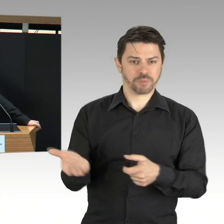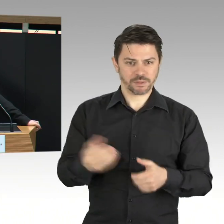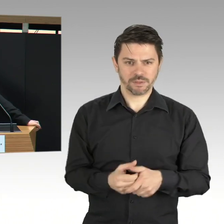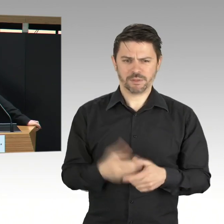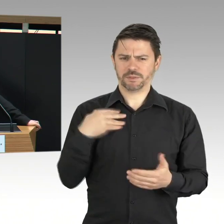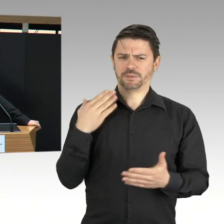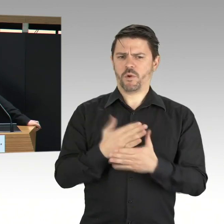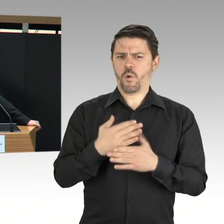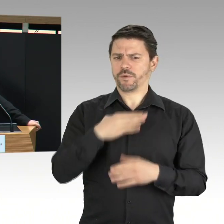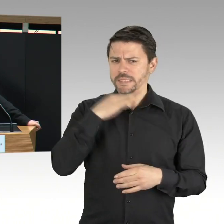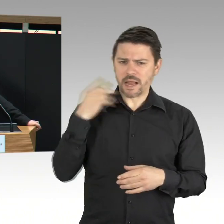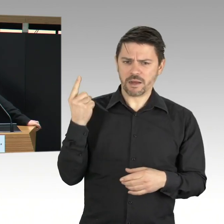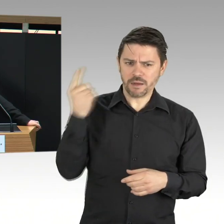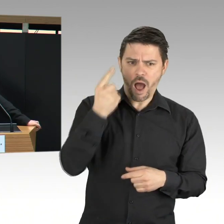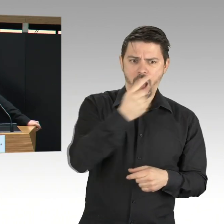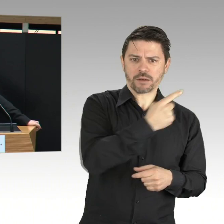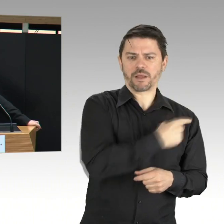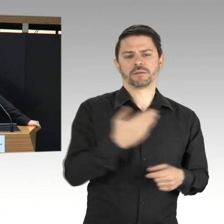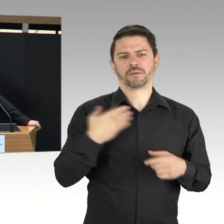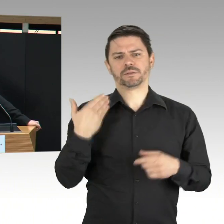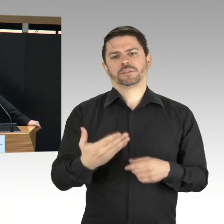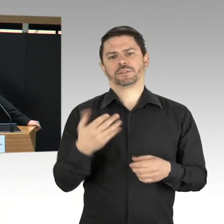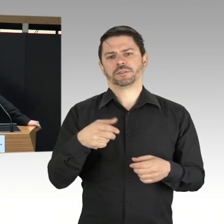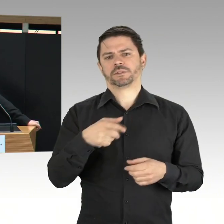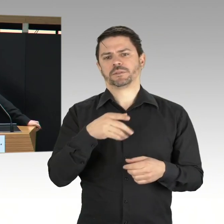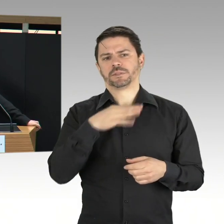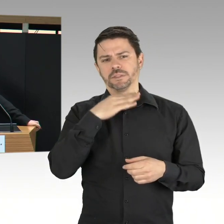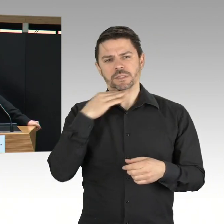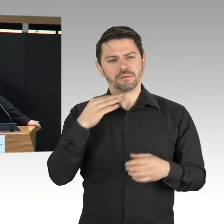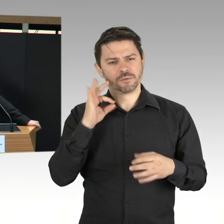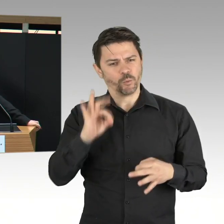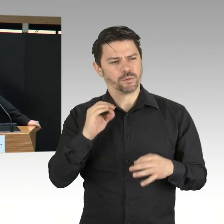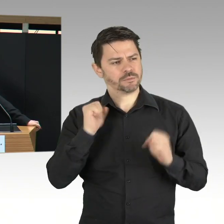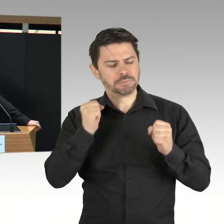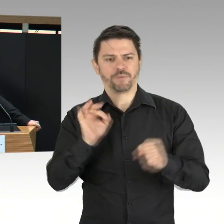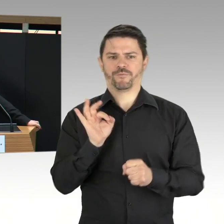und die SPD-Fraktion hat dir schon gedankt, aber das war mir wichtig, nach dem Auftritt dieser Opposition,